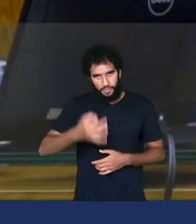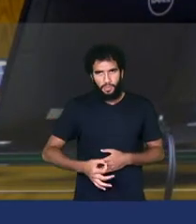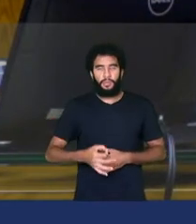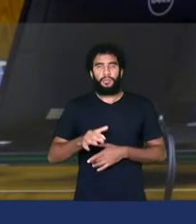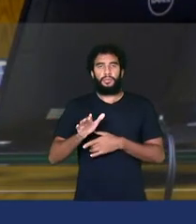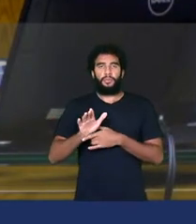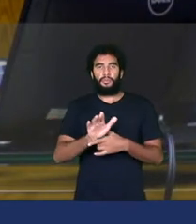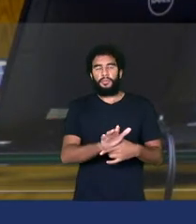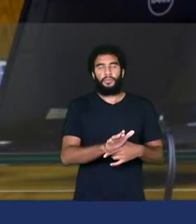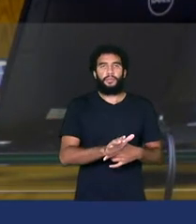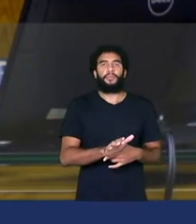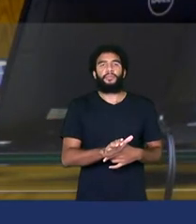CERTEZA, AJUDANDO A FRENTE PARLAMENTAR DE COMBATE É FOME